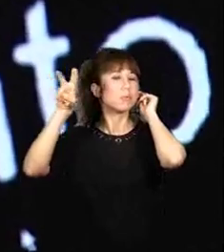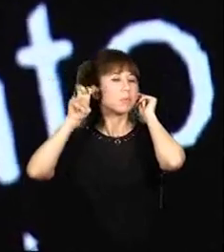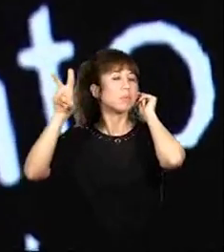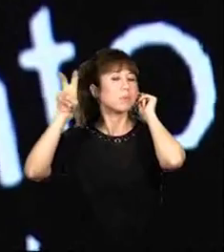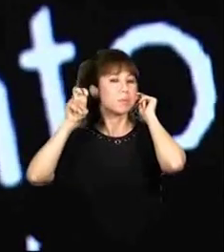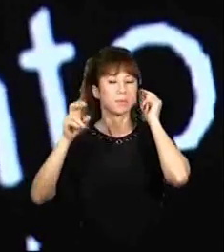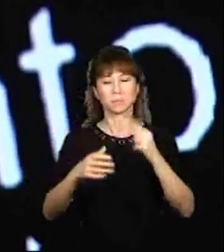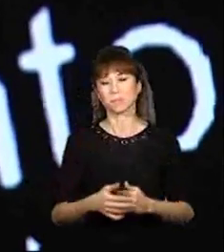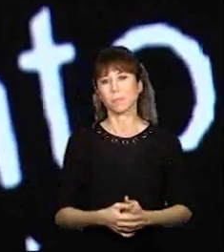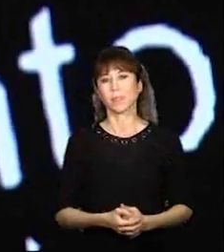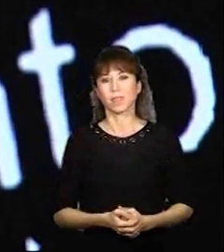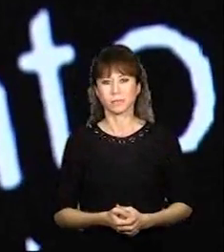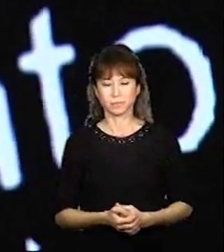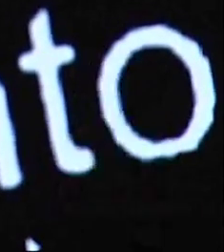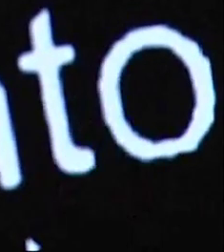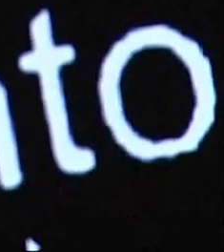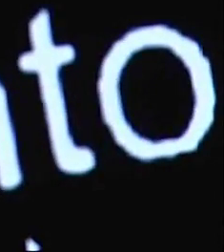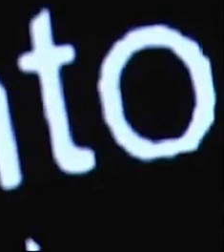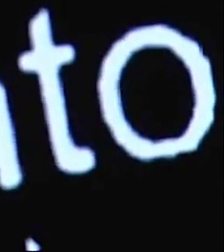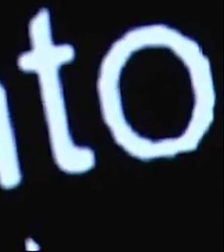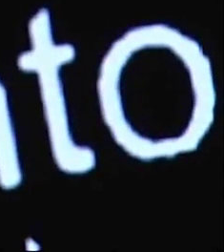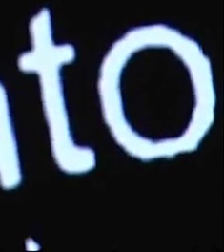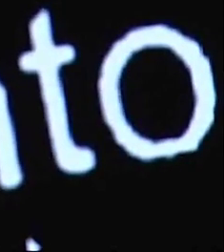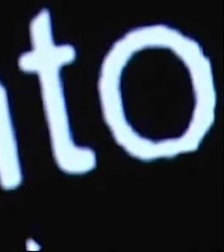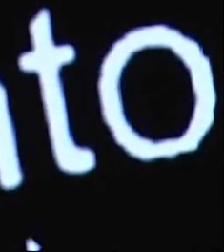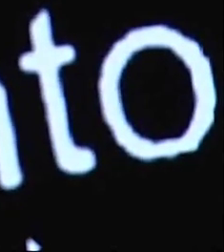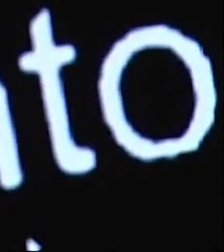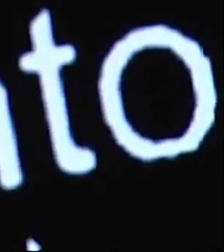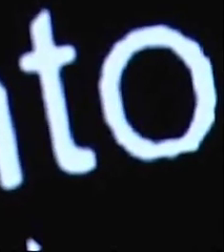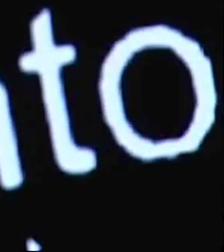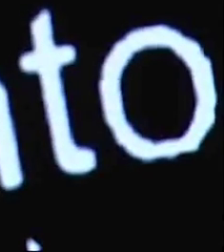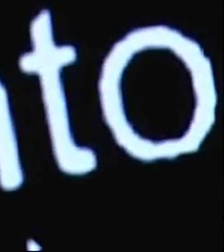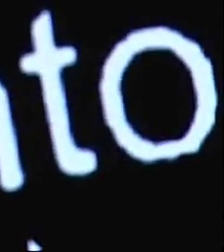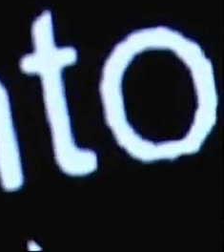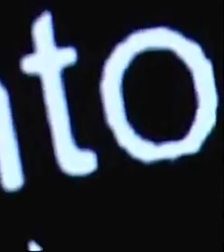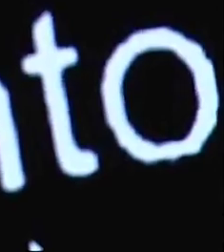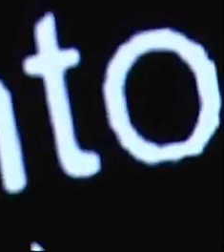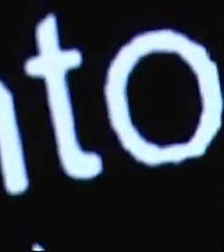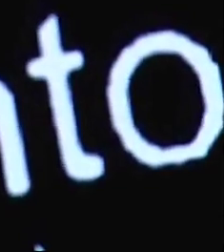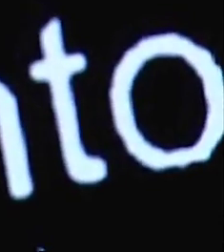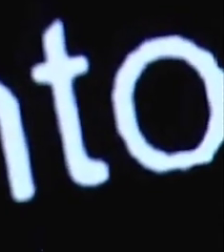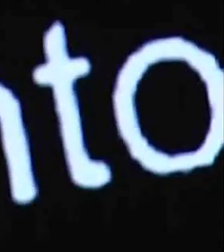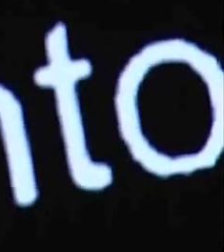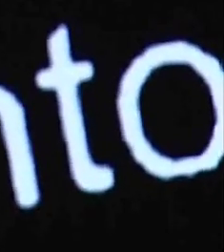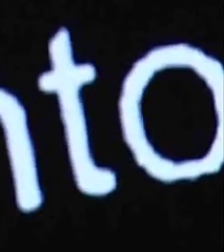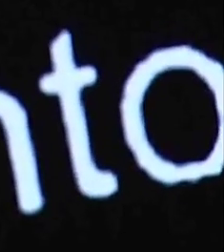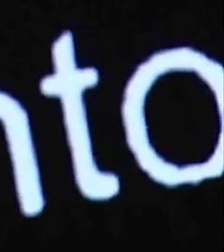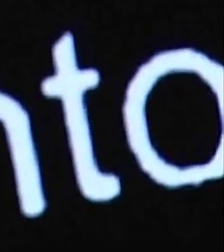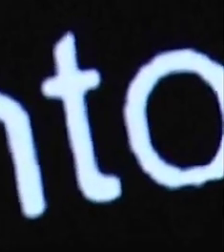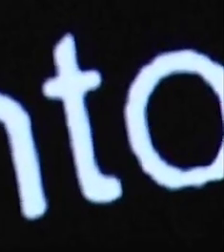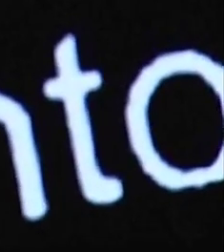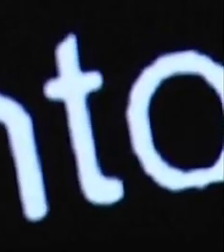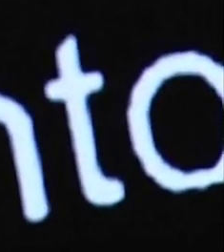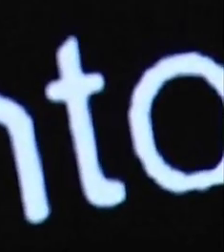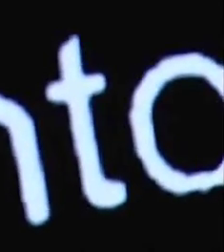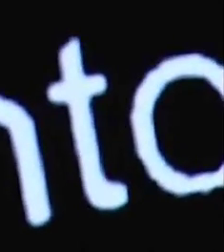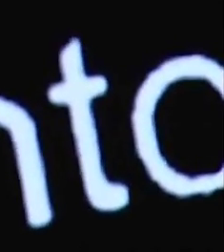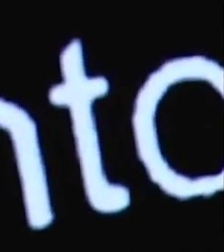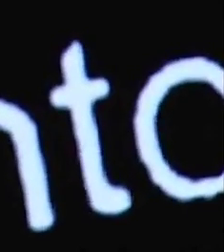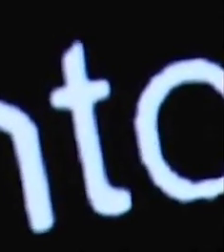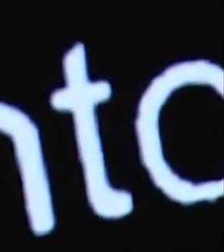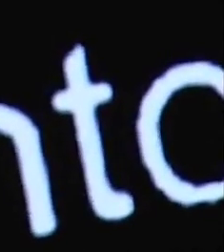(LECTOR DAISY) Tres. Modelo lineal de Spearman. Página 200,